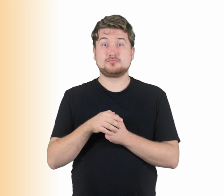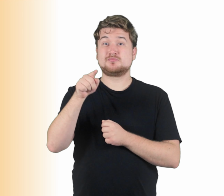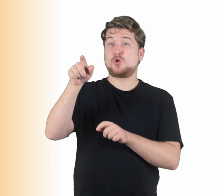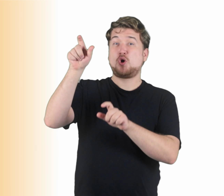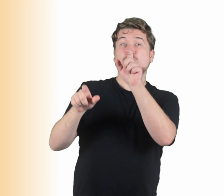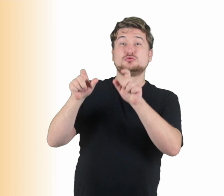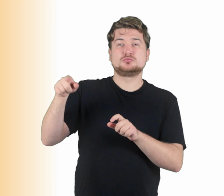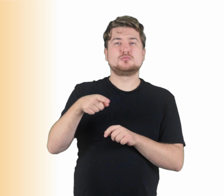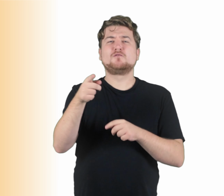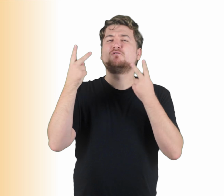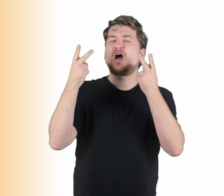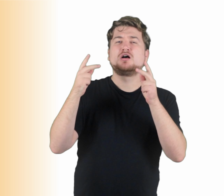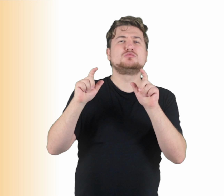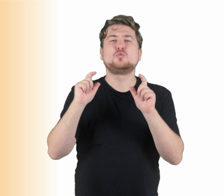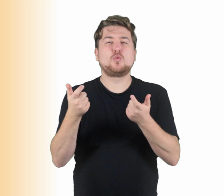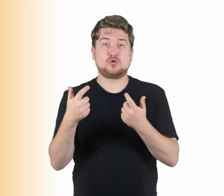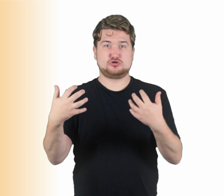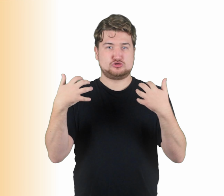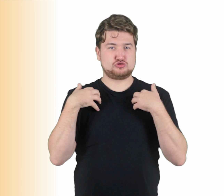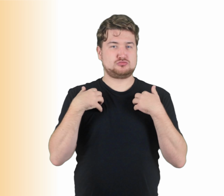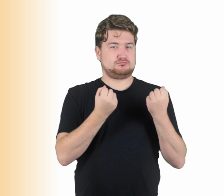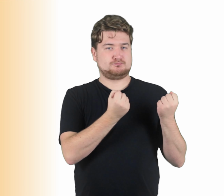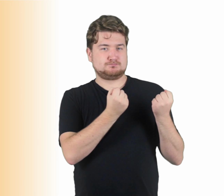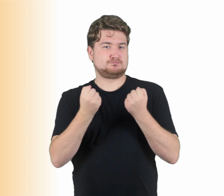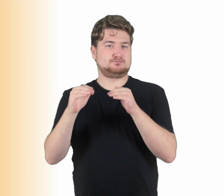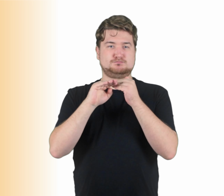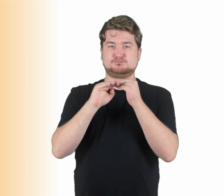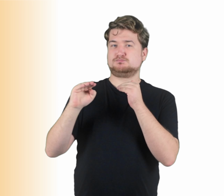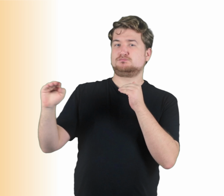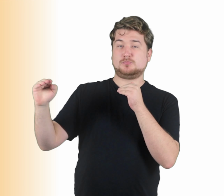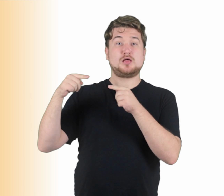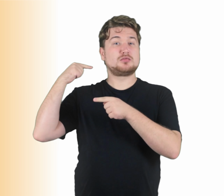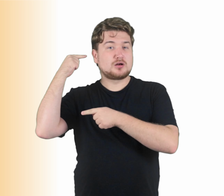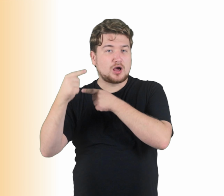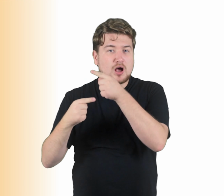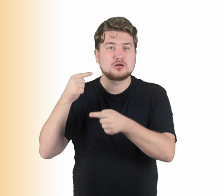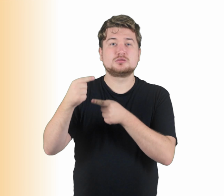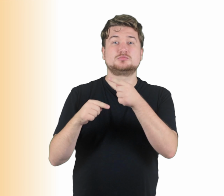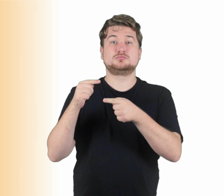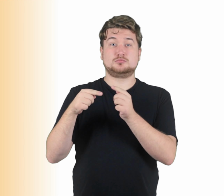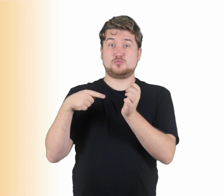Te osoby cenią sobie stabilizację, tradycje,